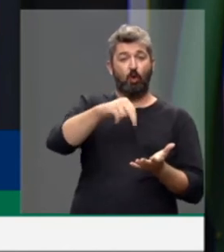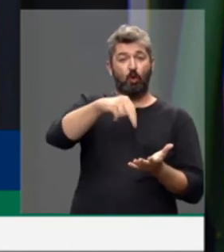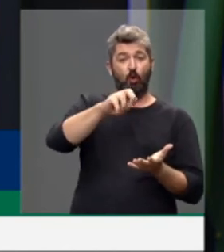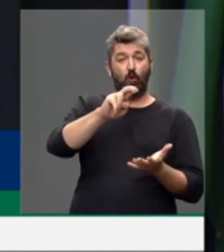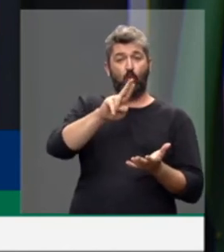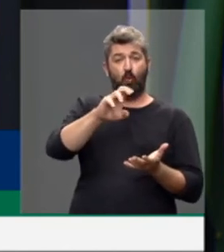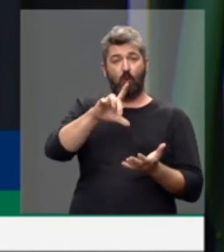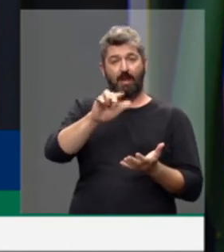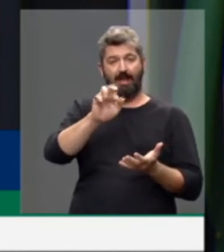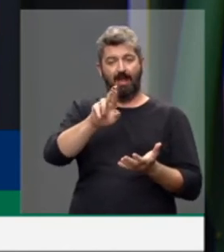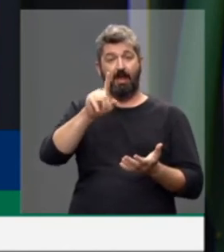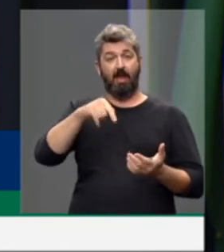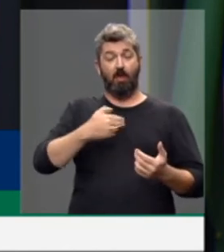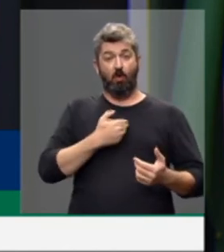DISPOSITIVO DETERMINA SER DE